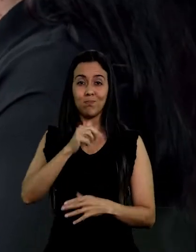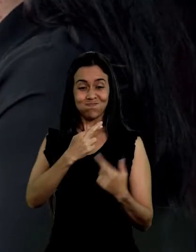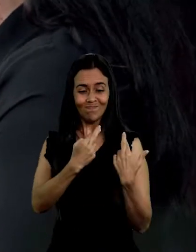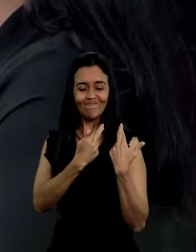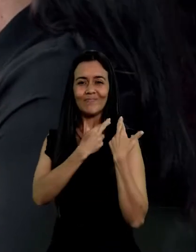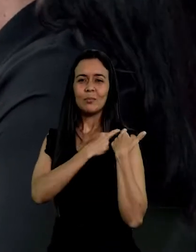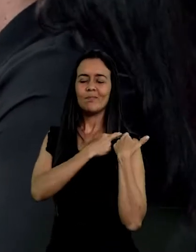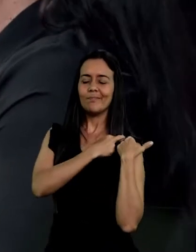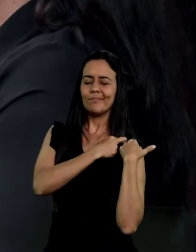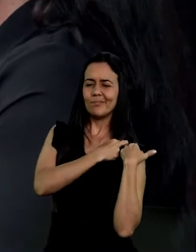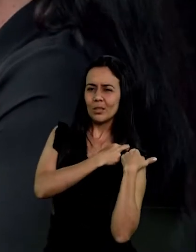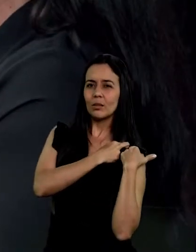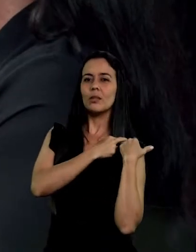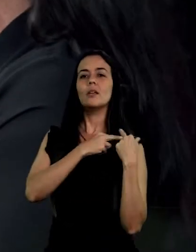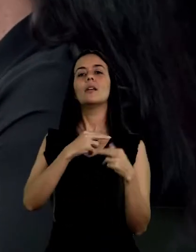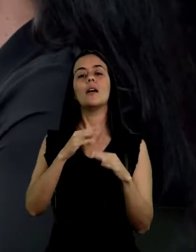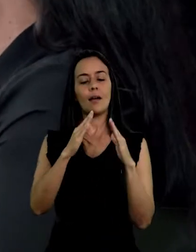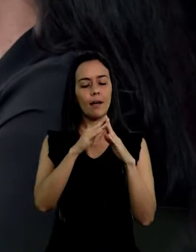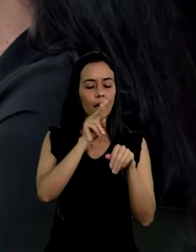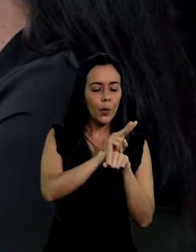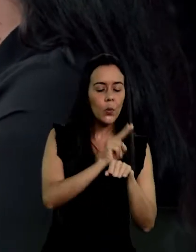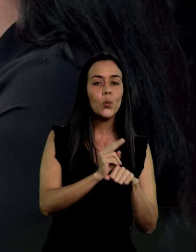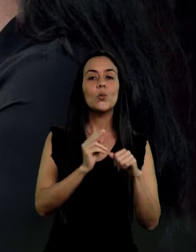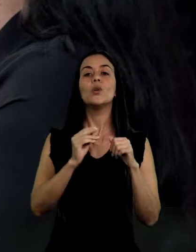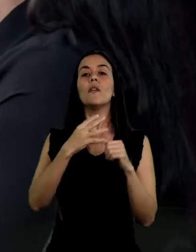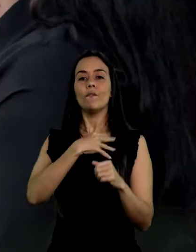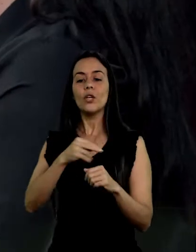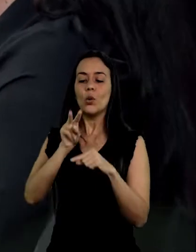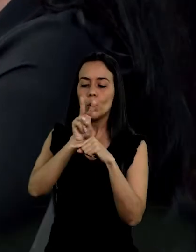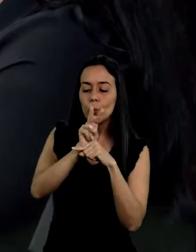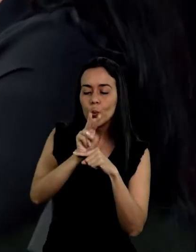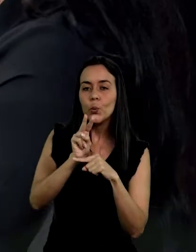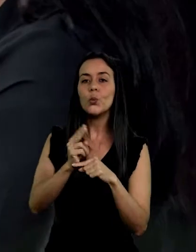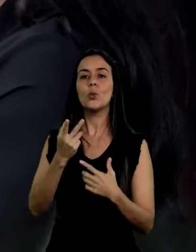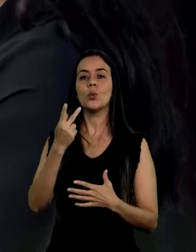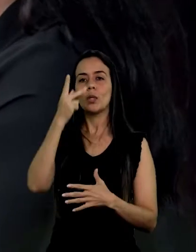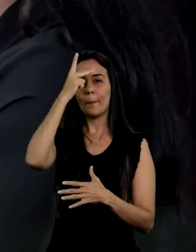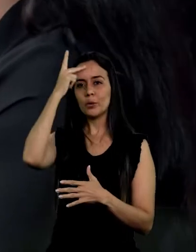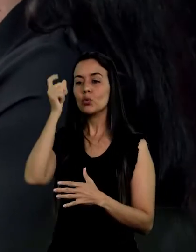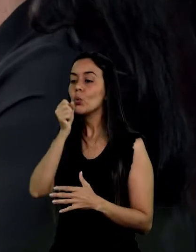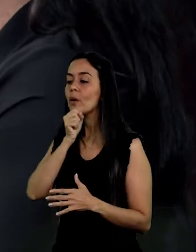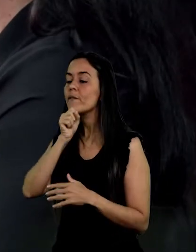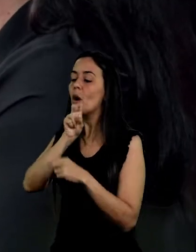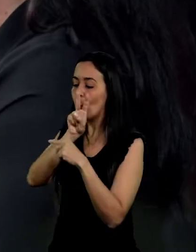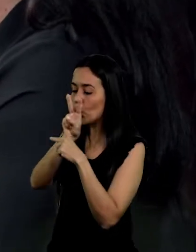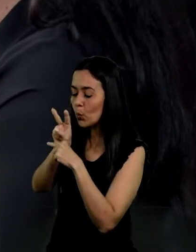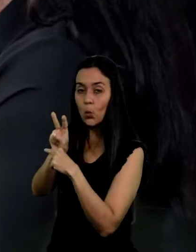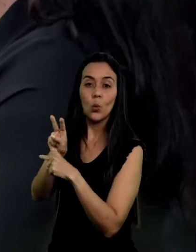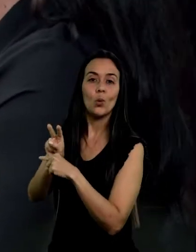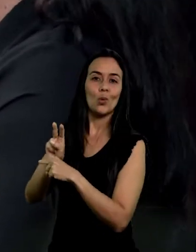assume com o cuidado da casa, com o cuidado dos filhos, o cuidado também com as pessoas mais velhas da família,